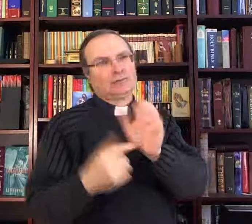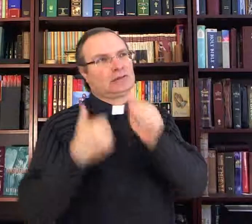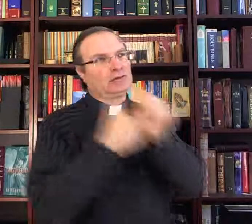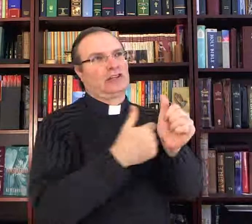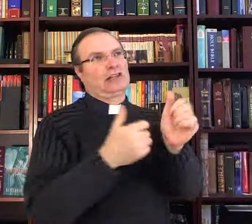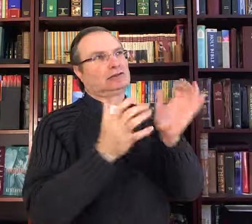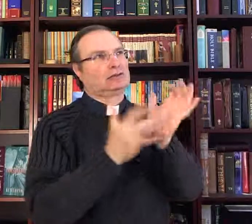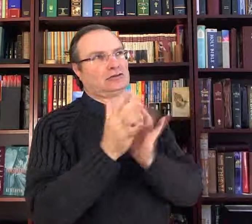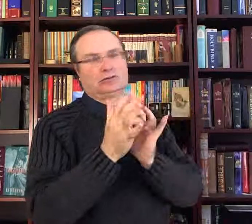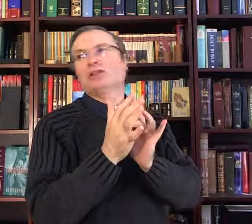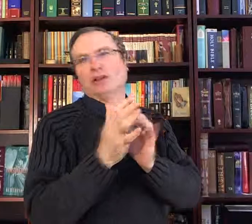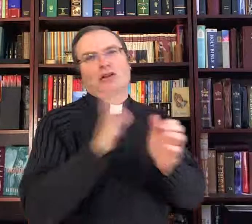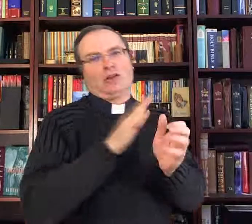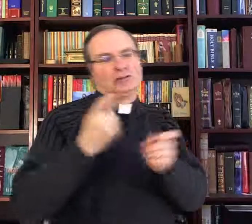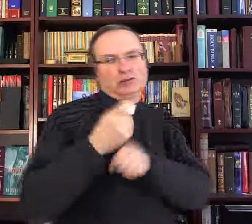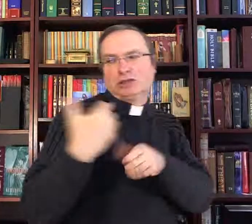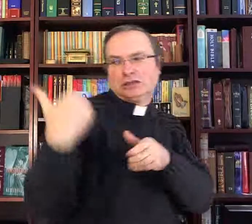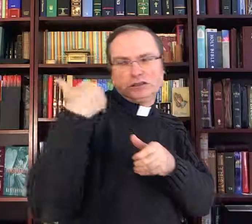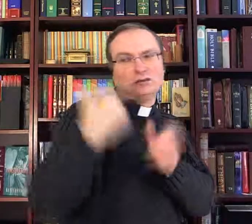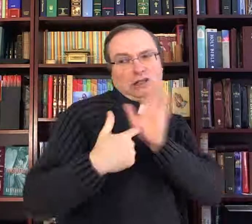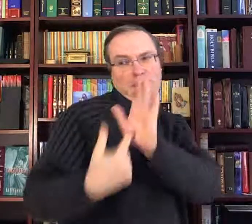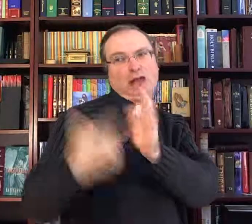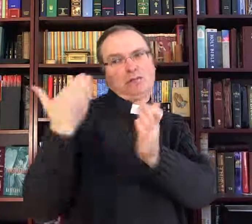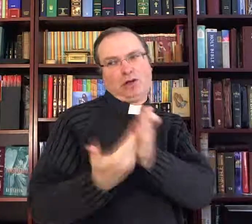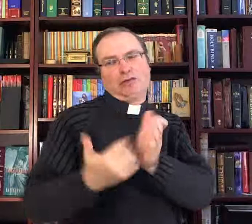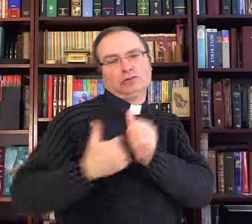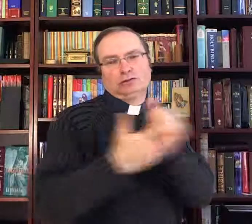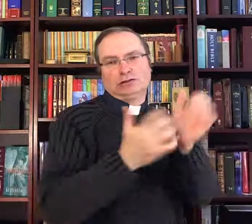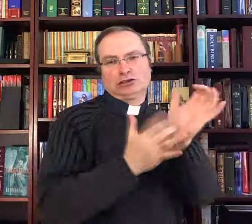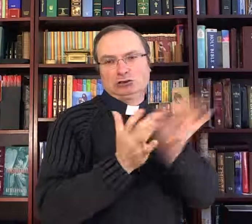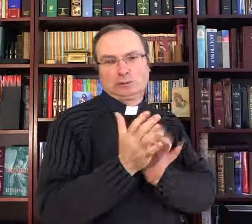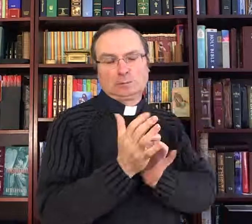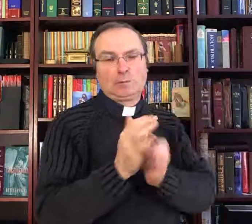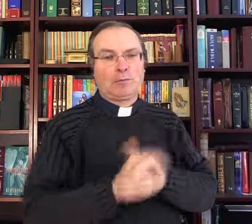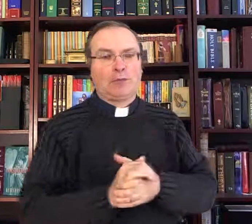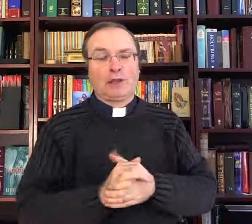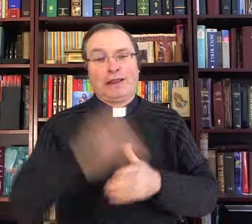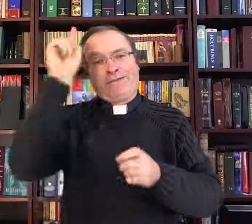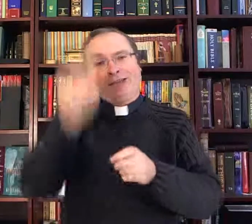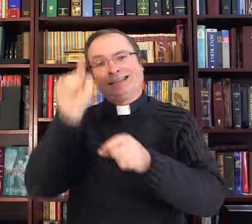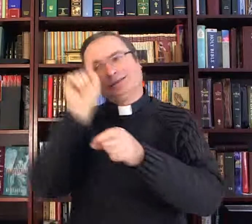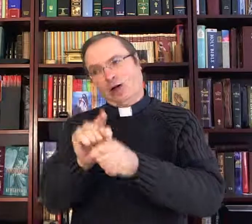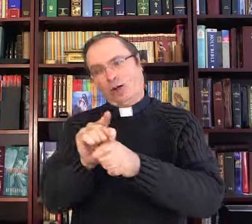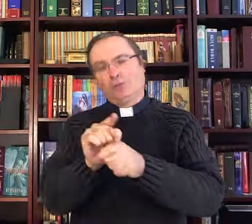en suivant Jésus, avait subi la persécution comme preuve qu'il suivait Jésus. Frères et sœurs,